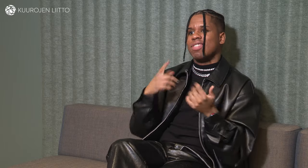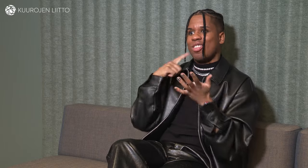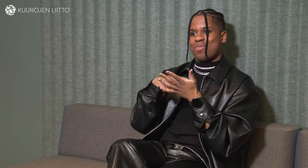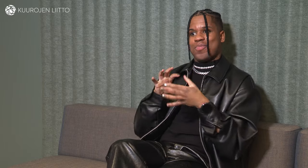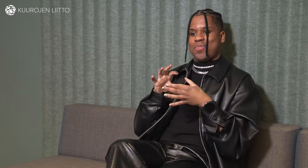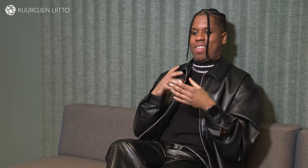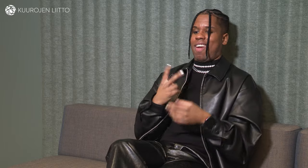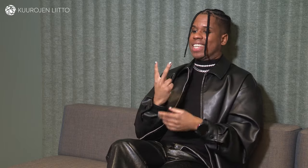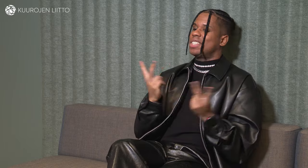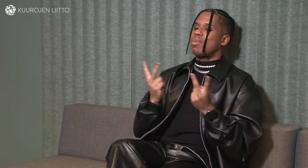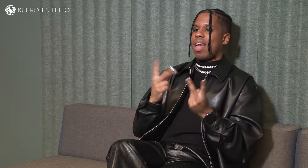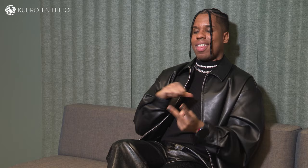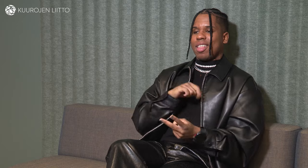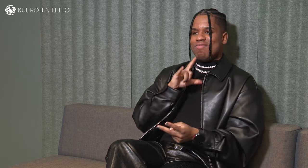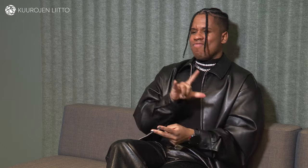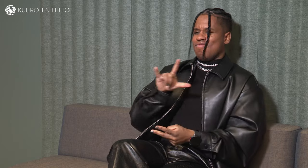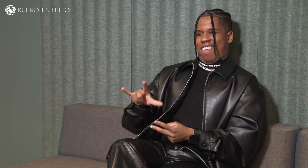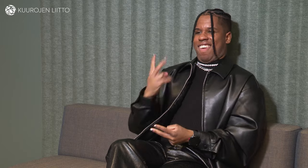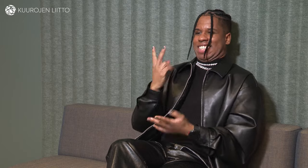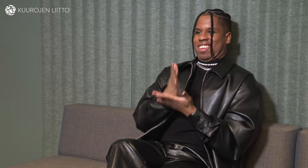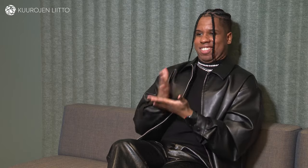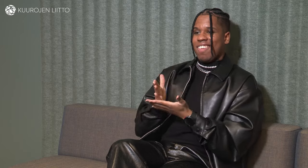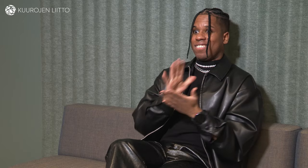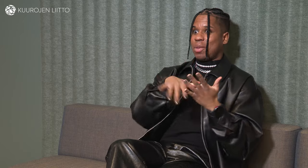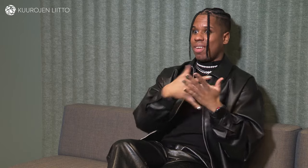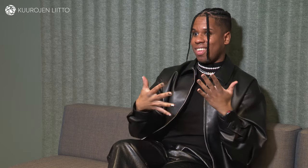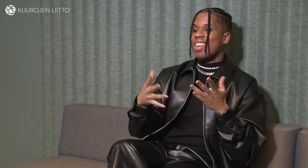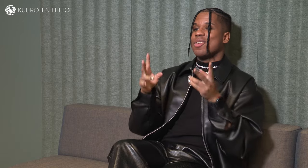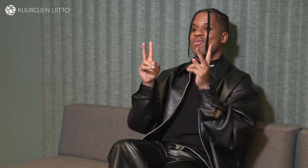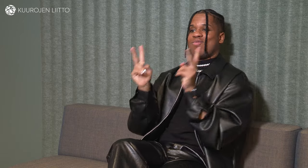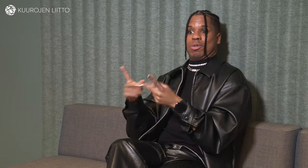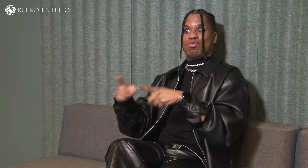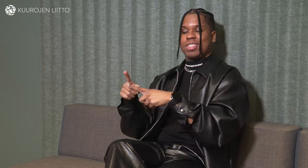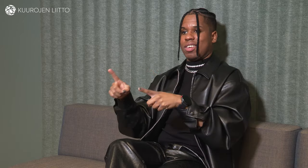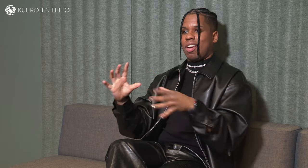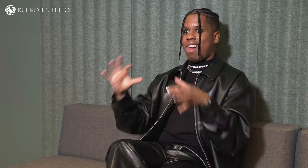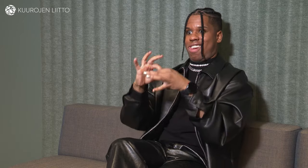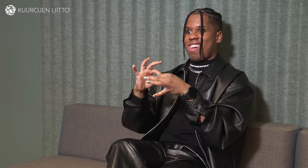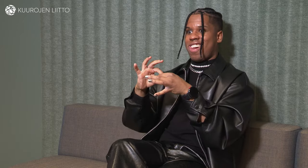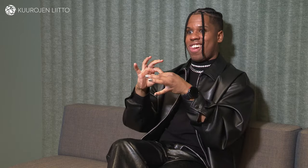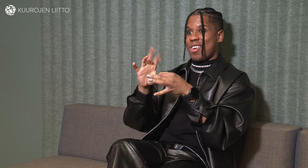Lisäksi siinä yhdistyivät kaksi itselleni tärkeää asiaa, - eli viittomakieli ja musiikki.